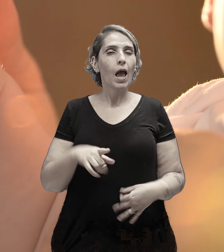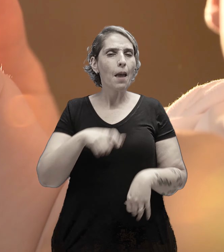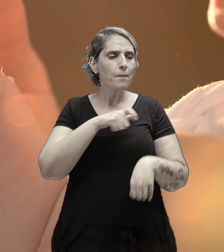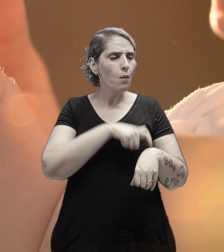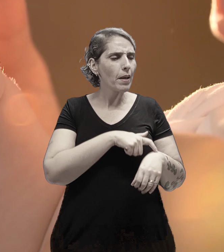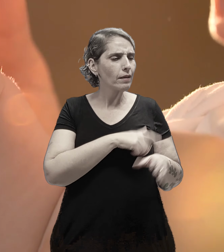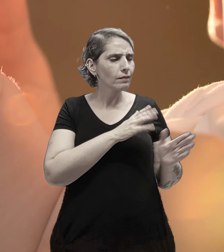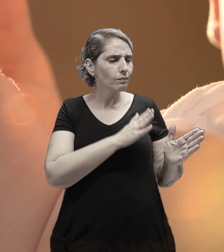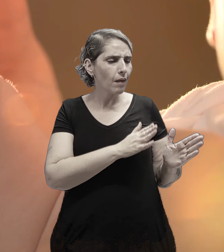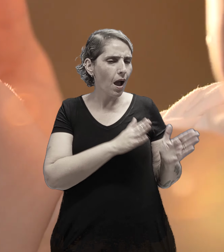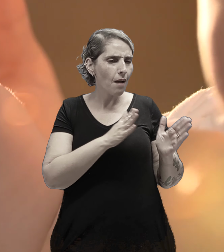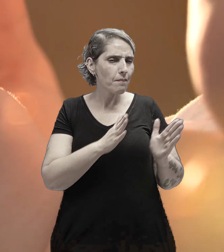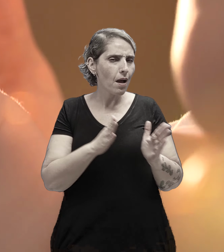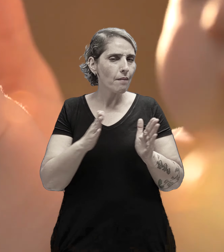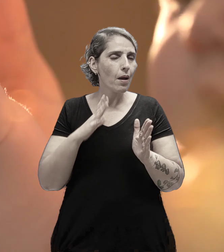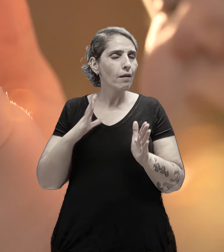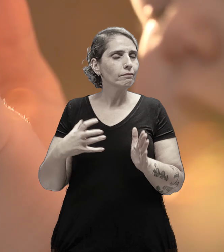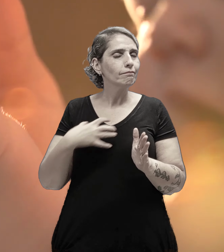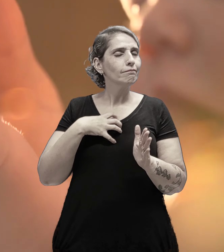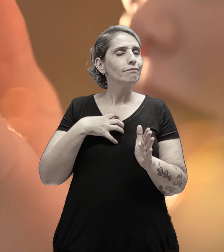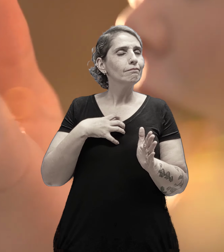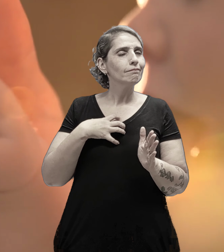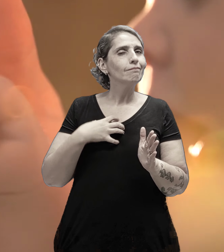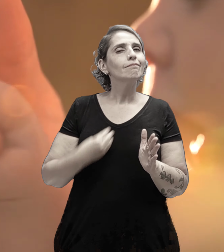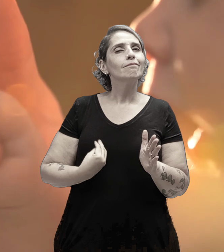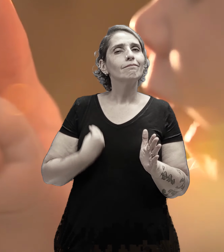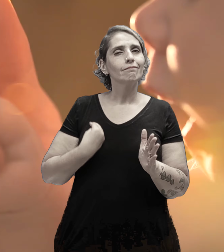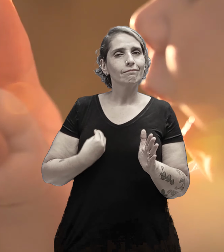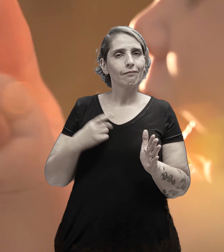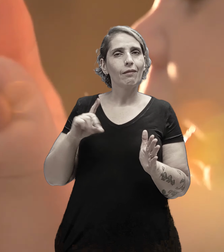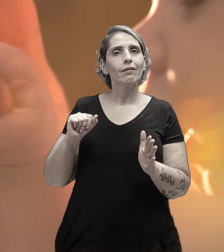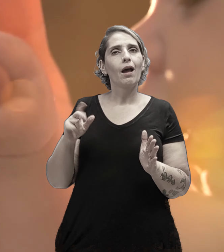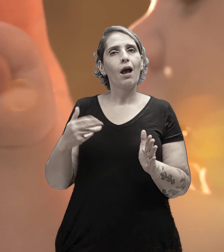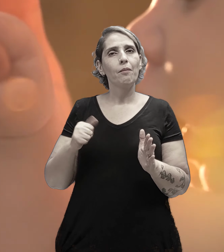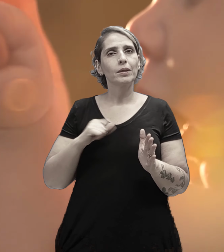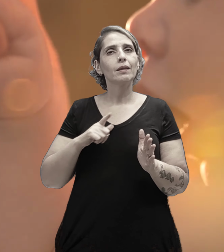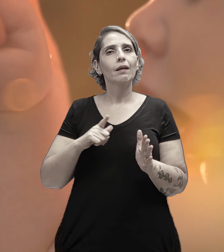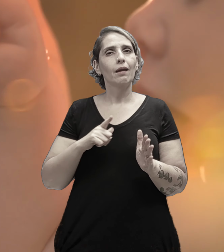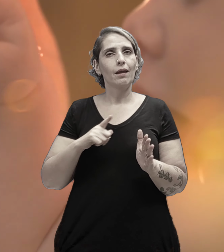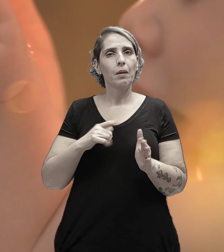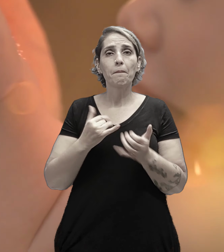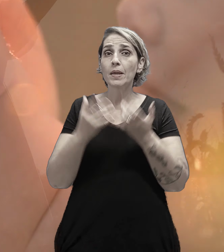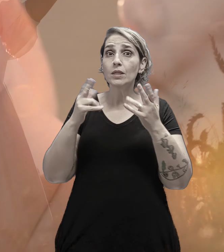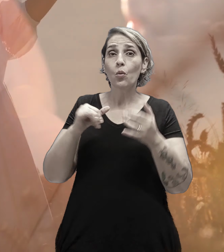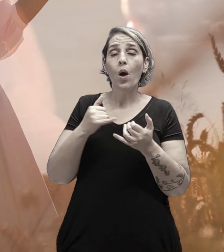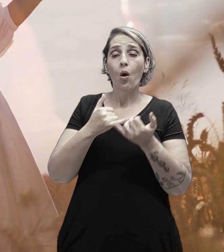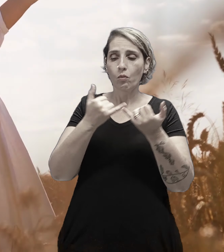São nesses momentos que sentimos sua presença como um fio de luz,